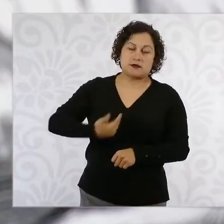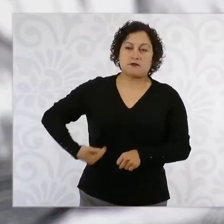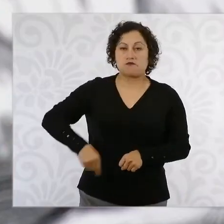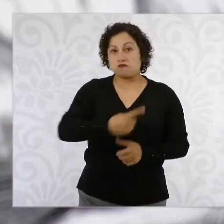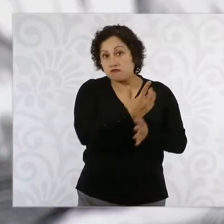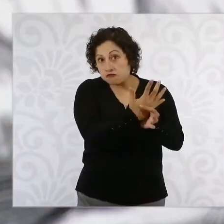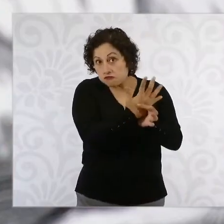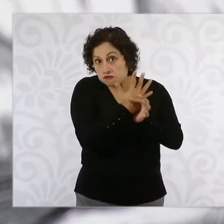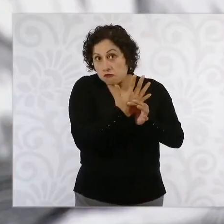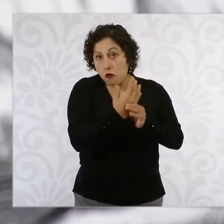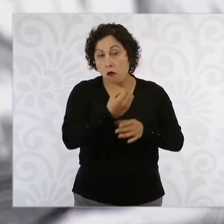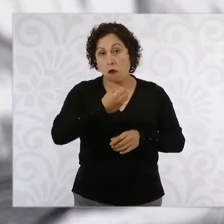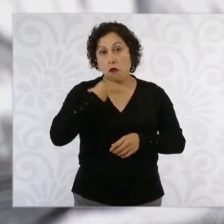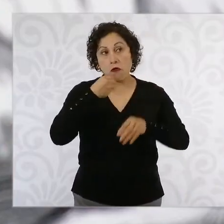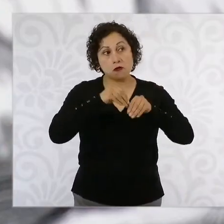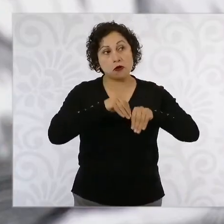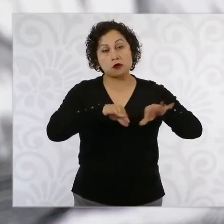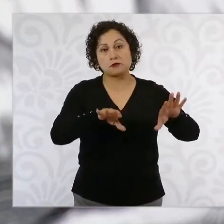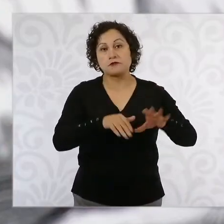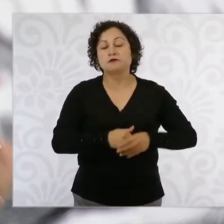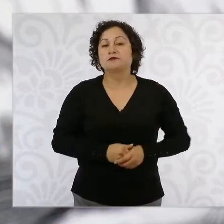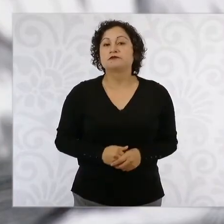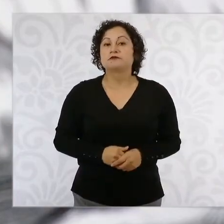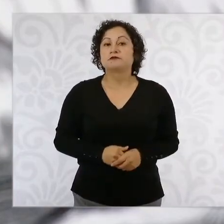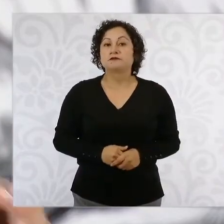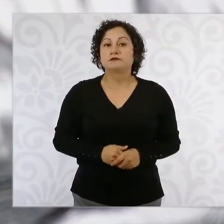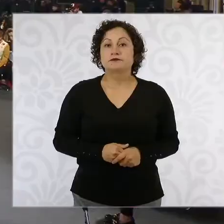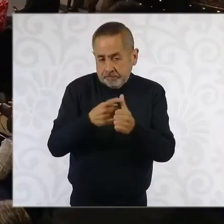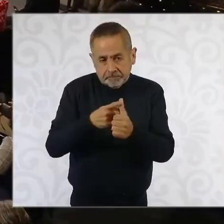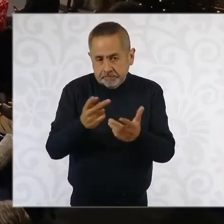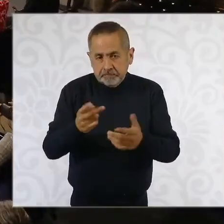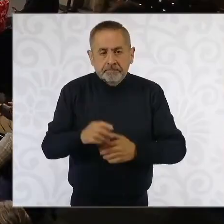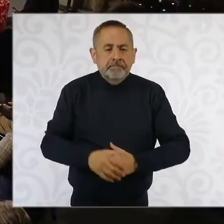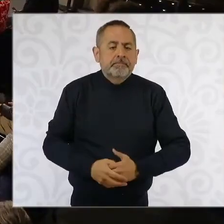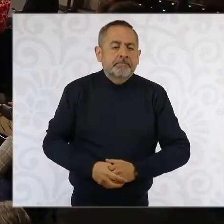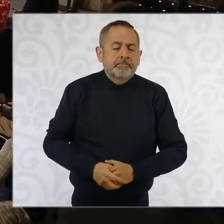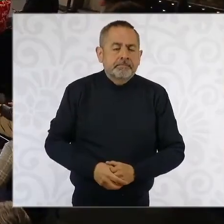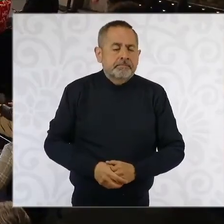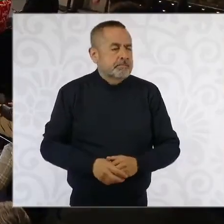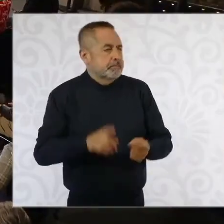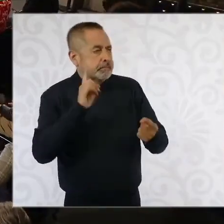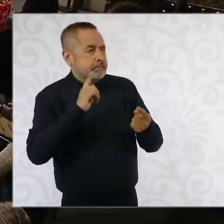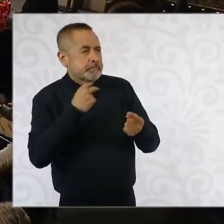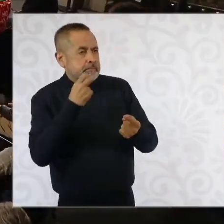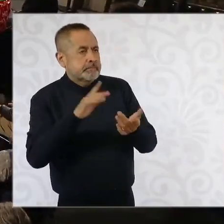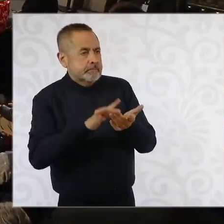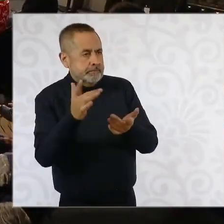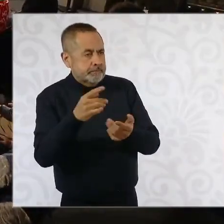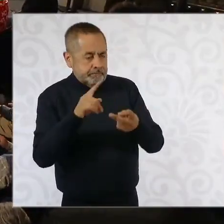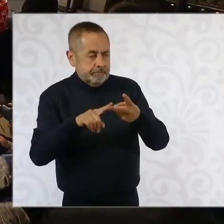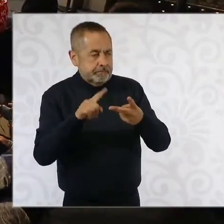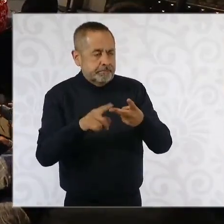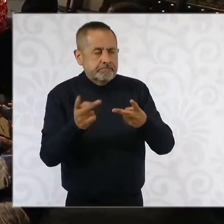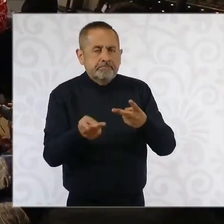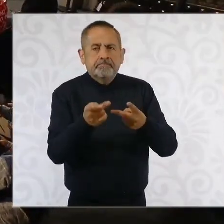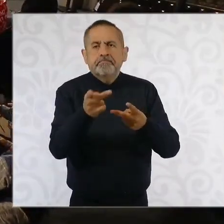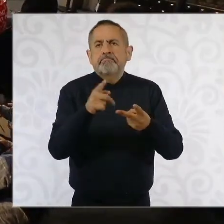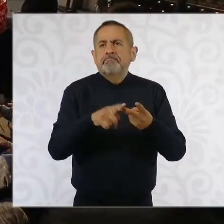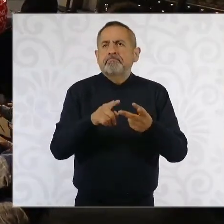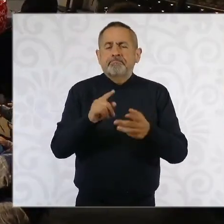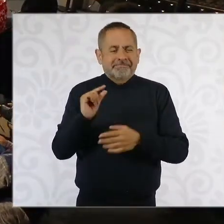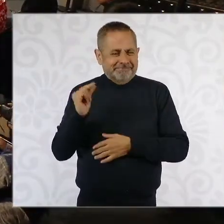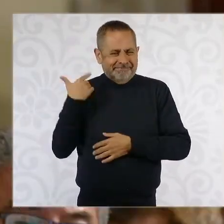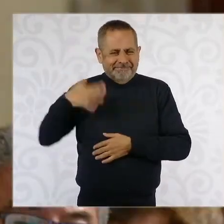publicaciones en mi segunda pregunta presidenta pues sobre estos últimos dichos del presidente